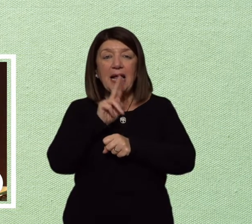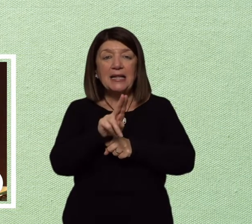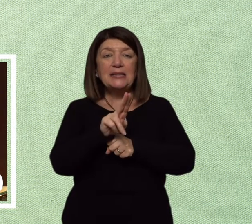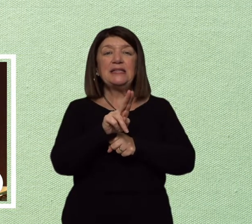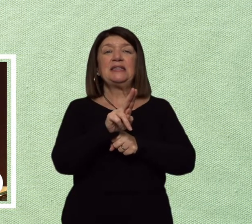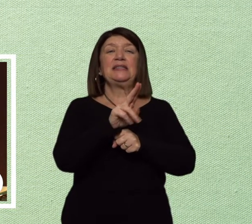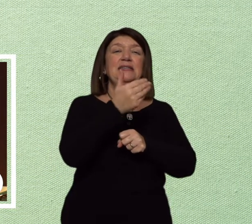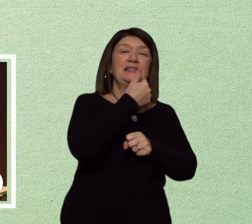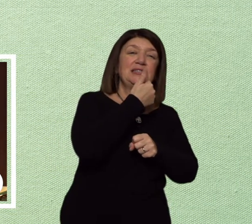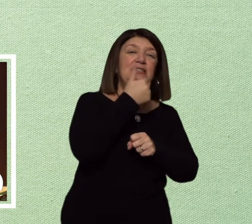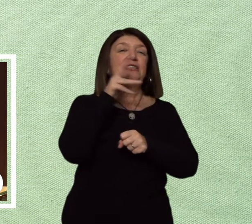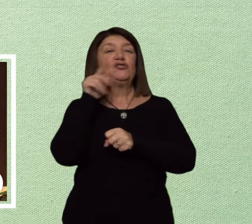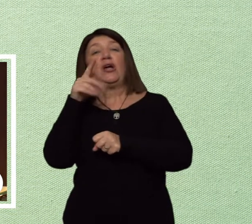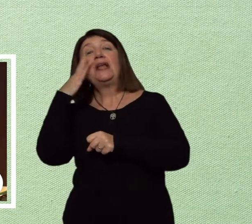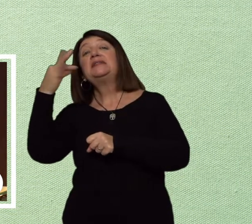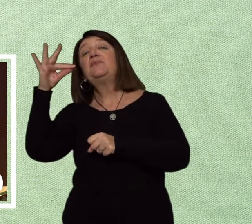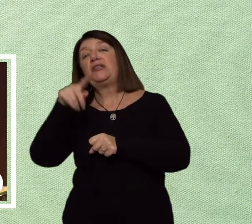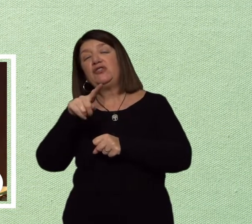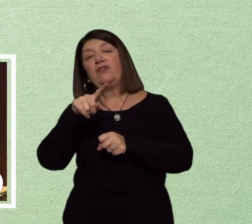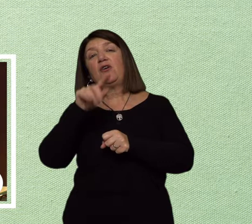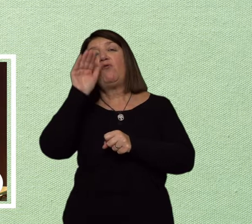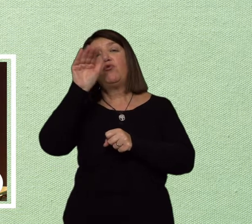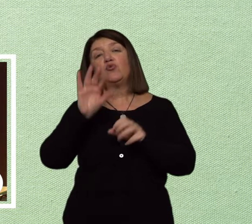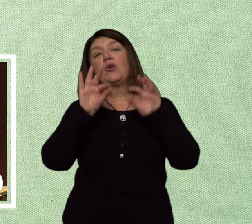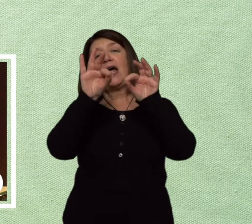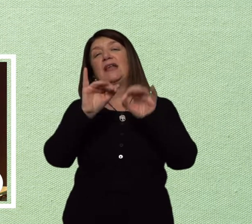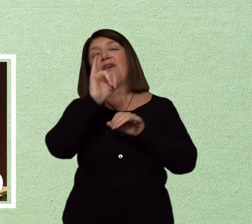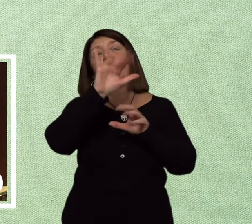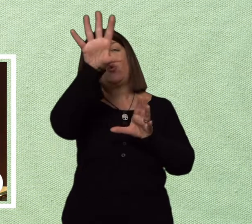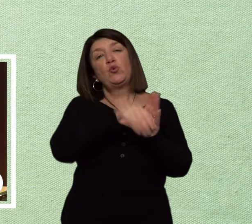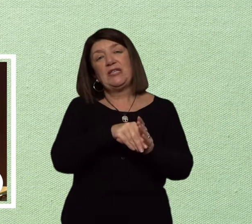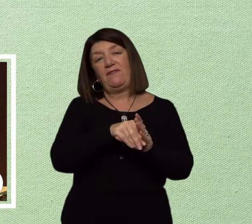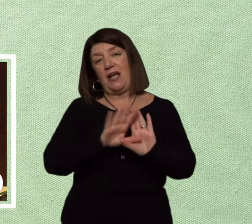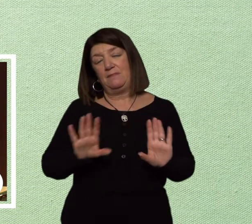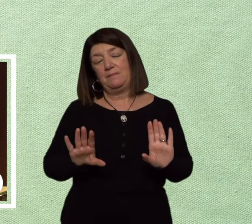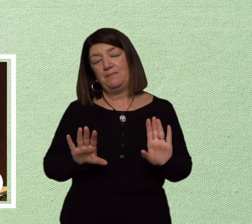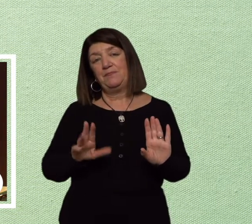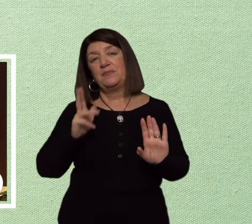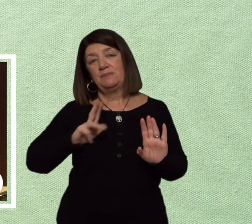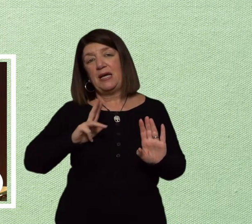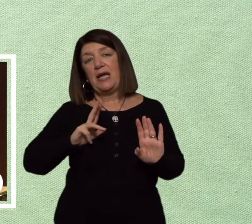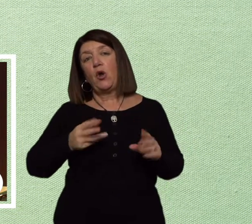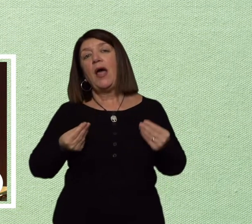genere specifica, scusami, diventi inclusiva e che possa portare benefici alla salute delle persone